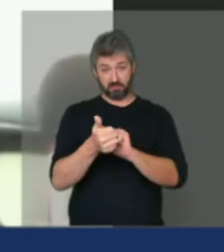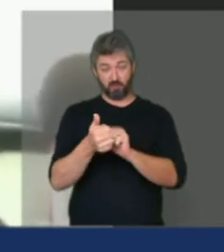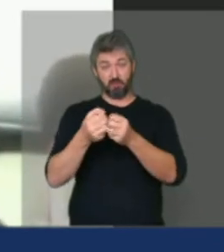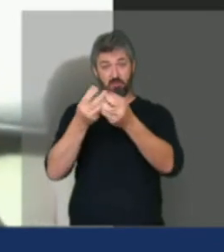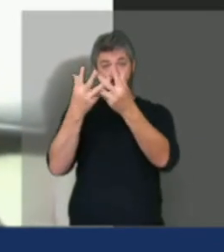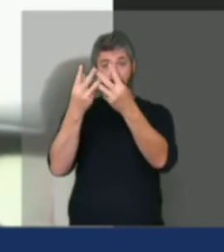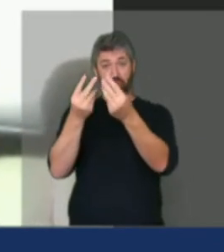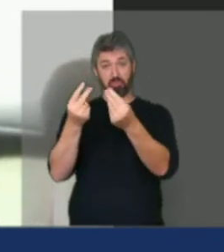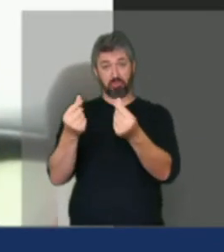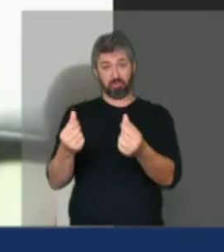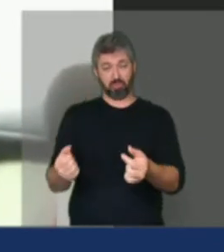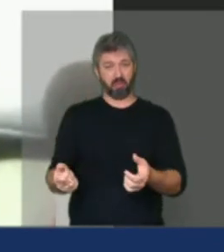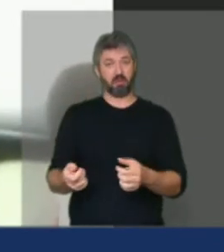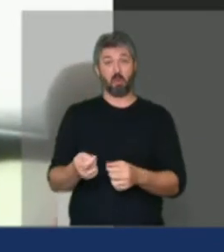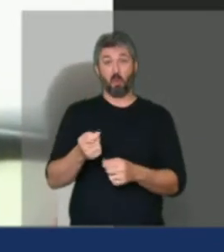PRATICAMENTE, NÃO HÁ POLÍTICAS PÚBLICAS QUE